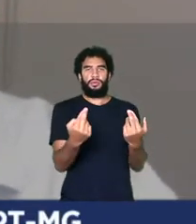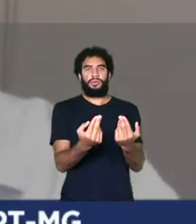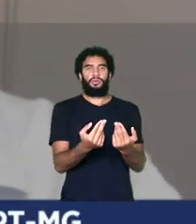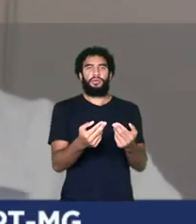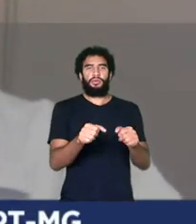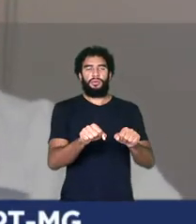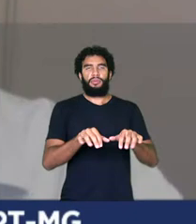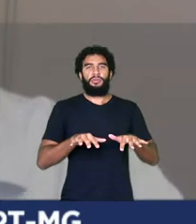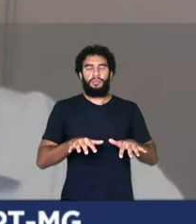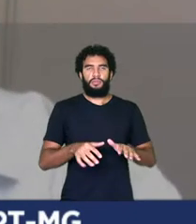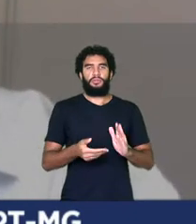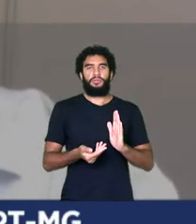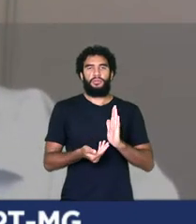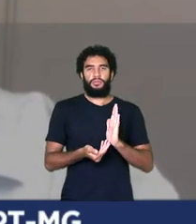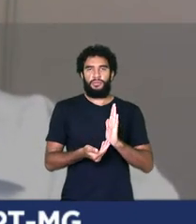AQUI DA NOSSA CÂMARA DOS